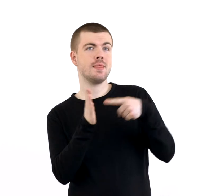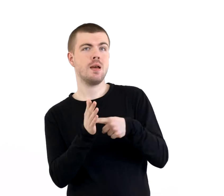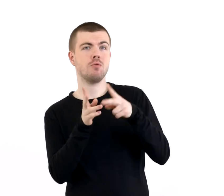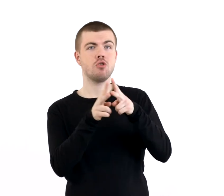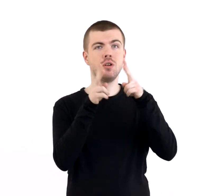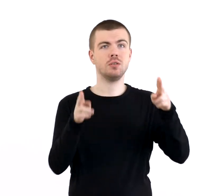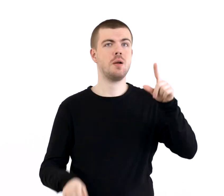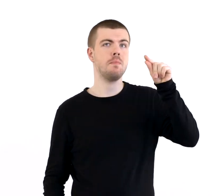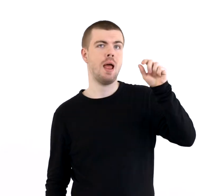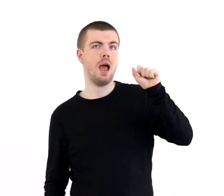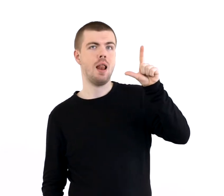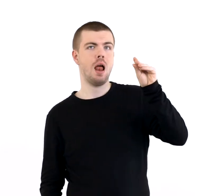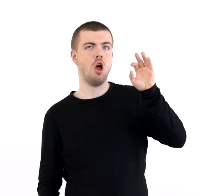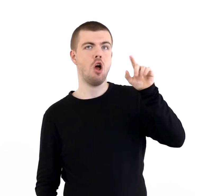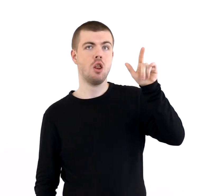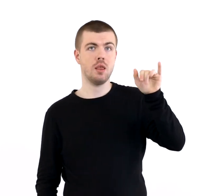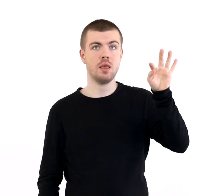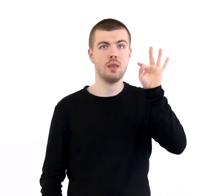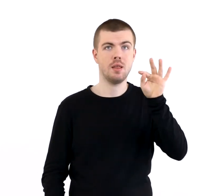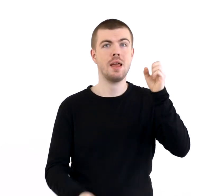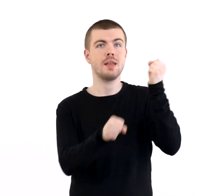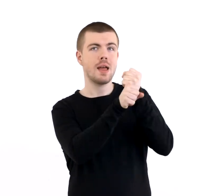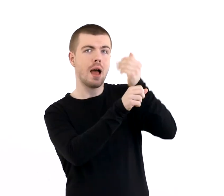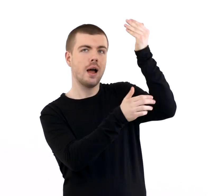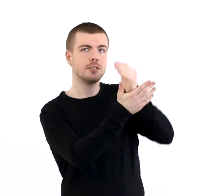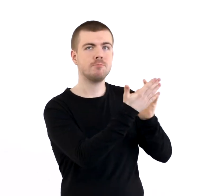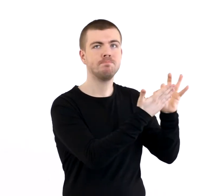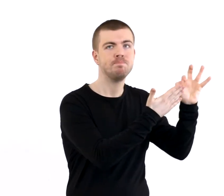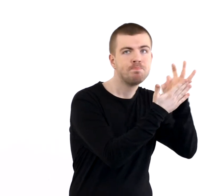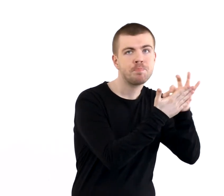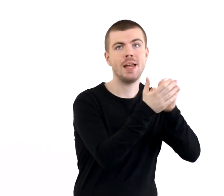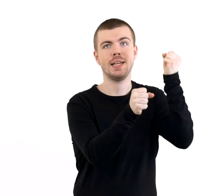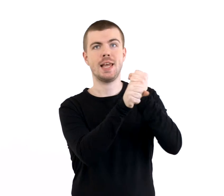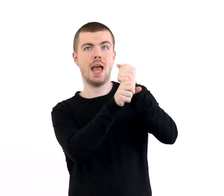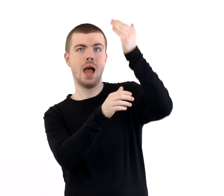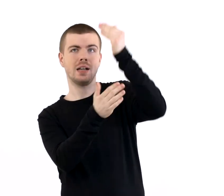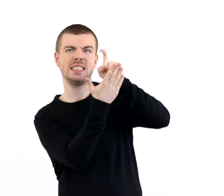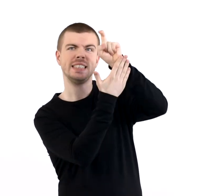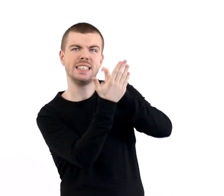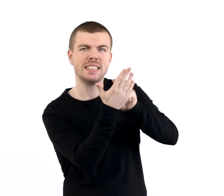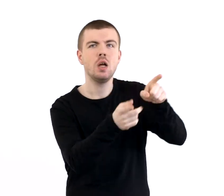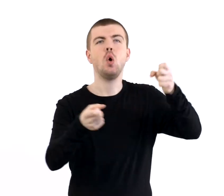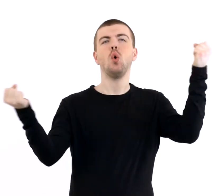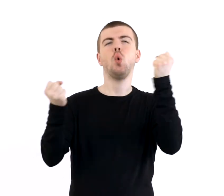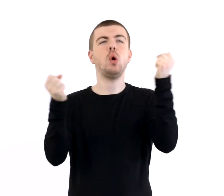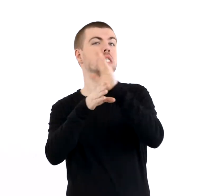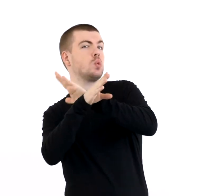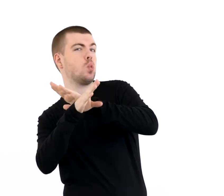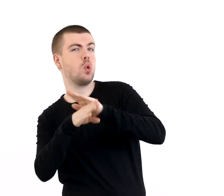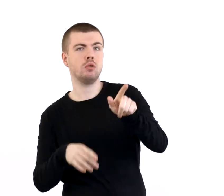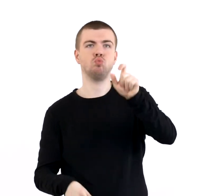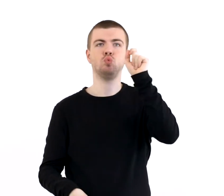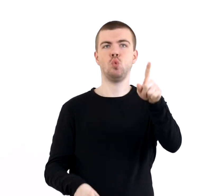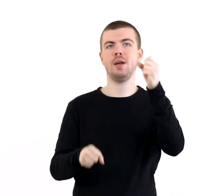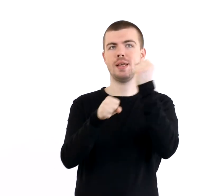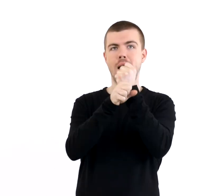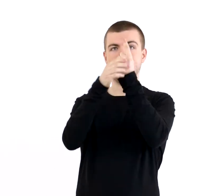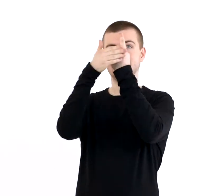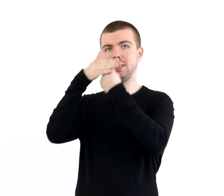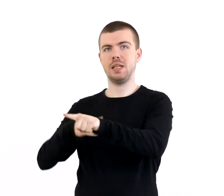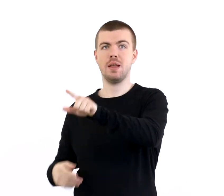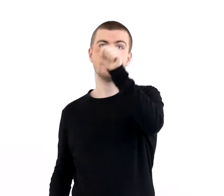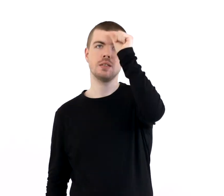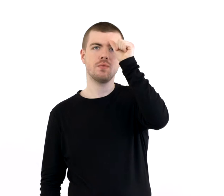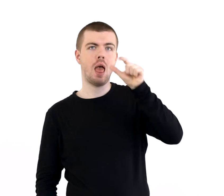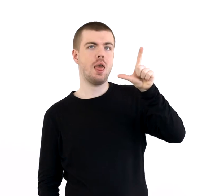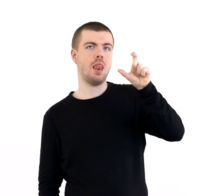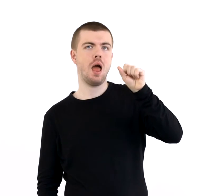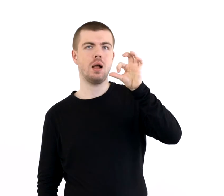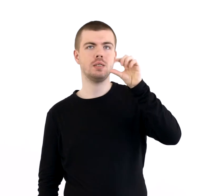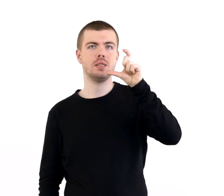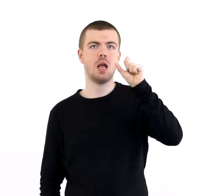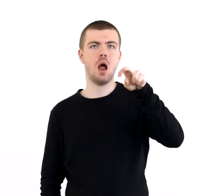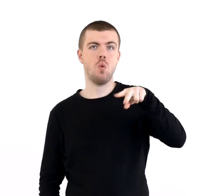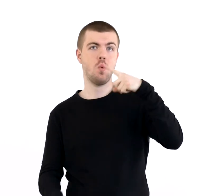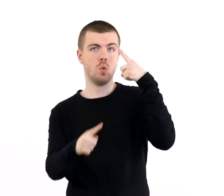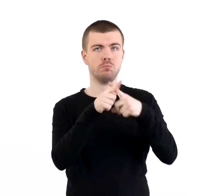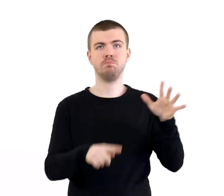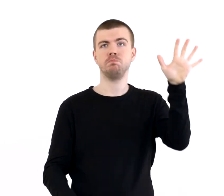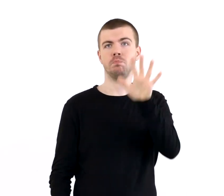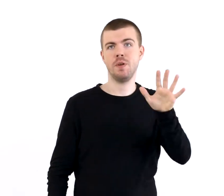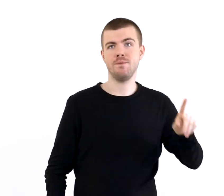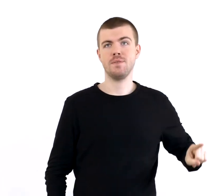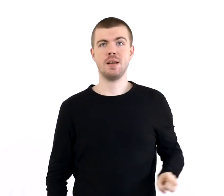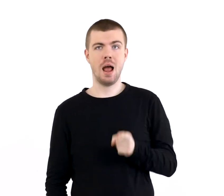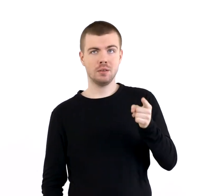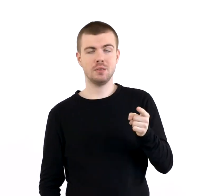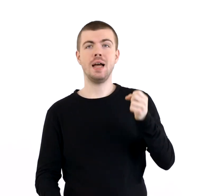Najsłynniejszymi rysunkami naskalnymi okresu paleolitu są zachowane ryty naskalne w jaskini Lascaux (Francja),